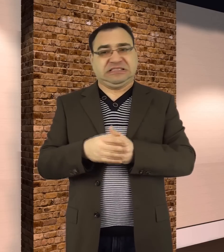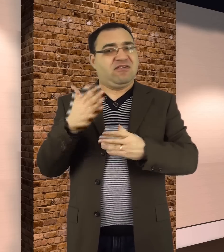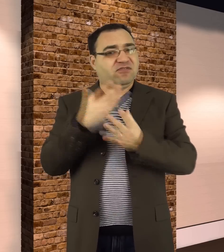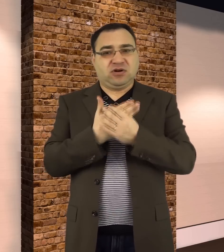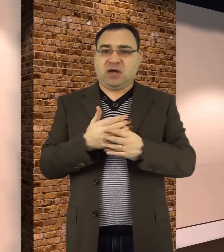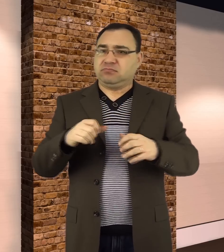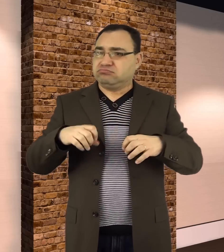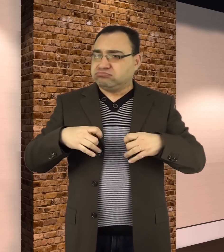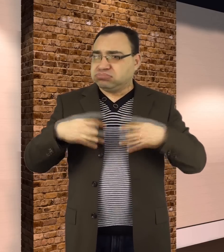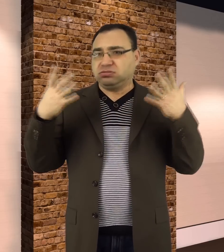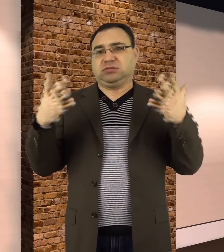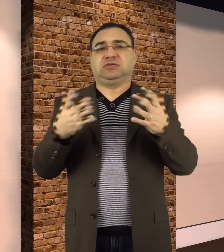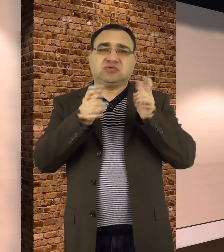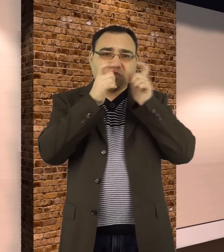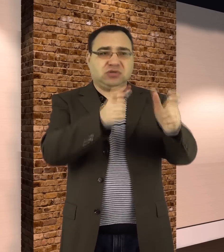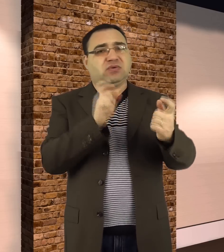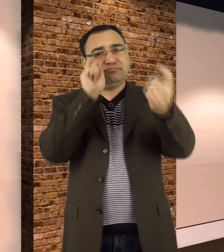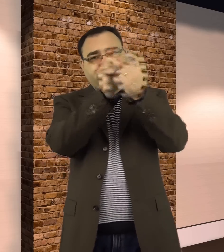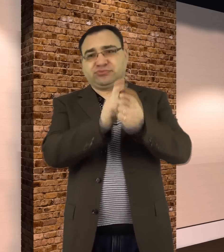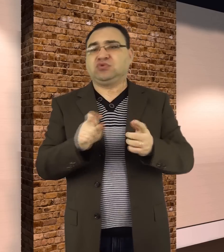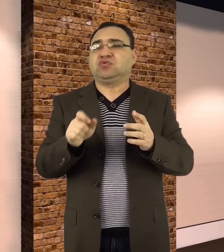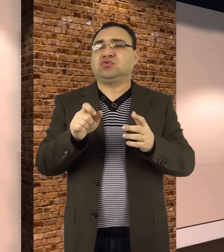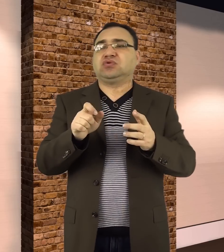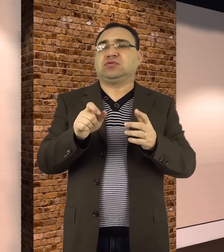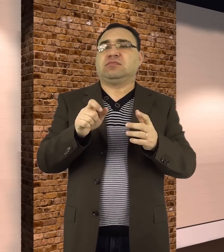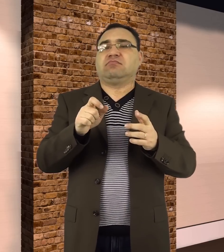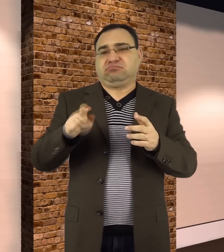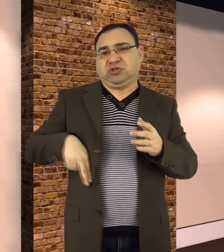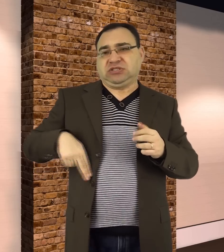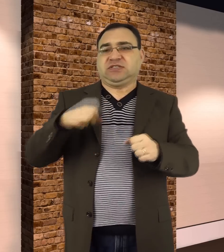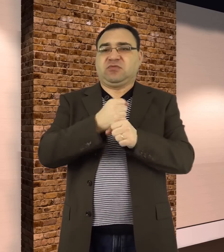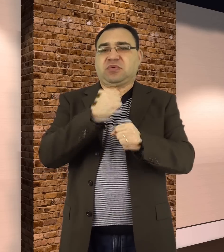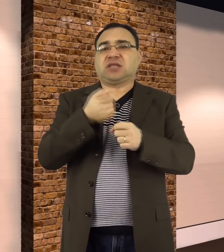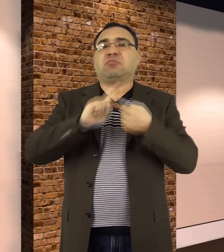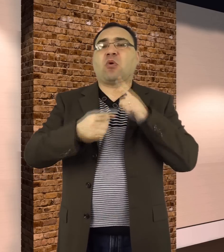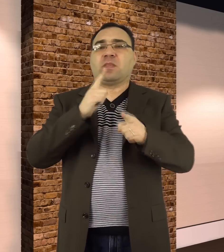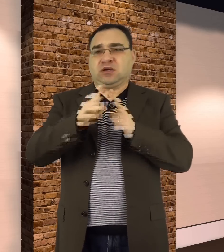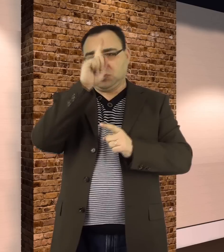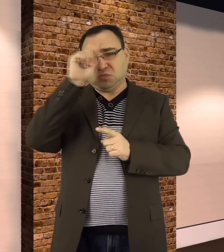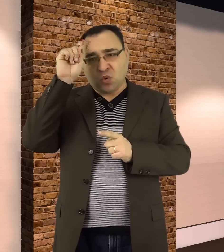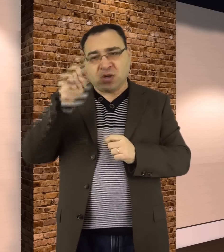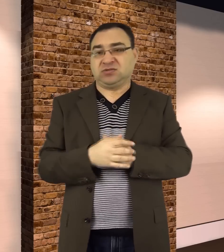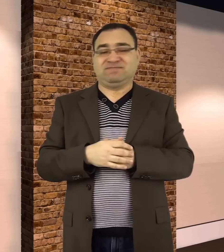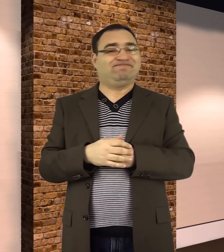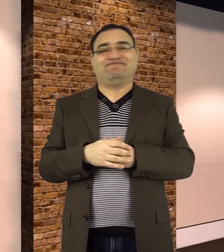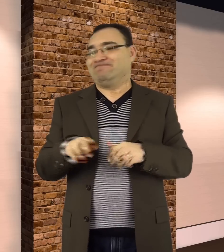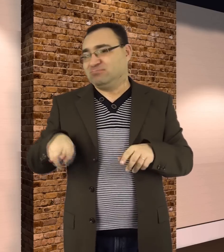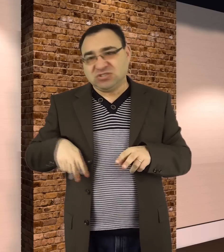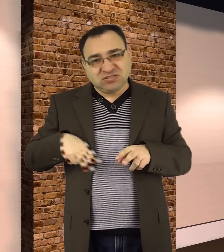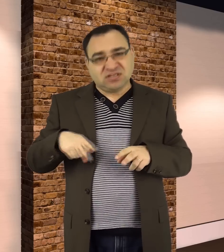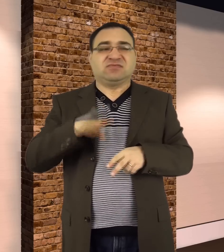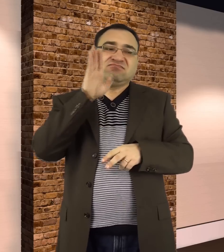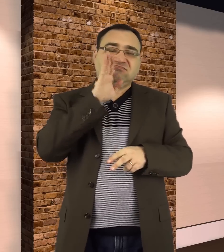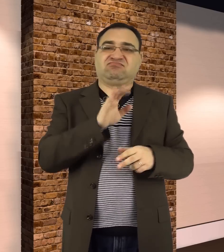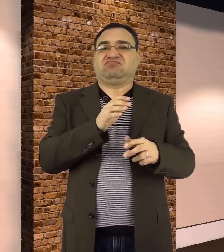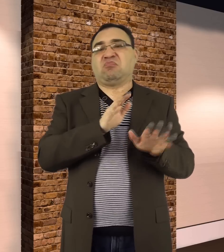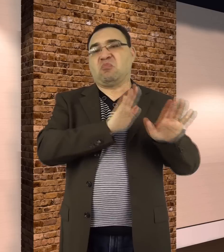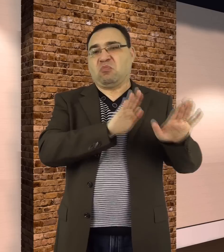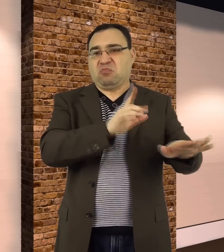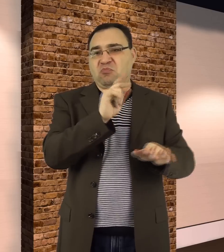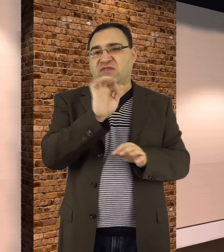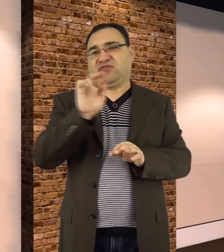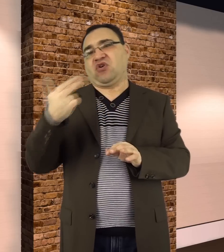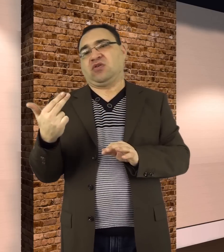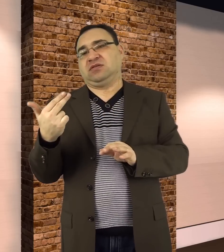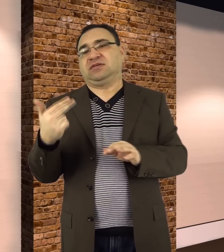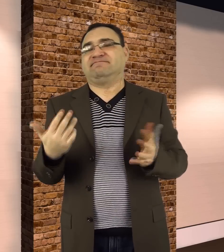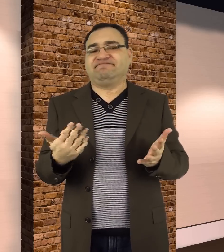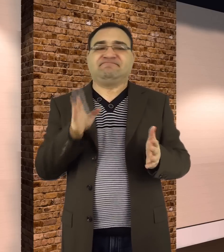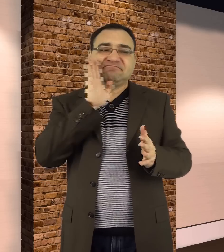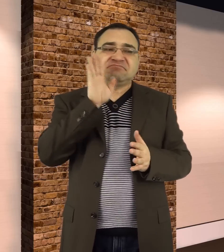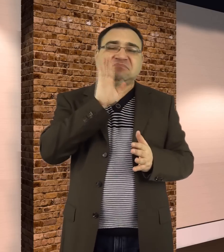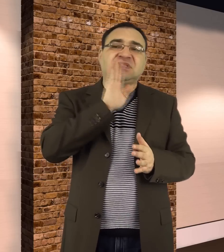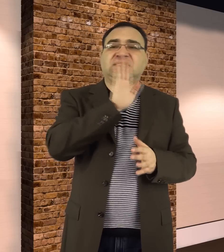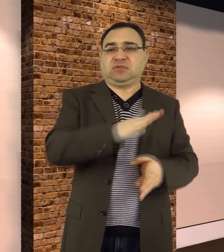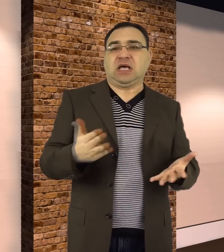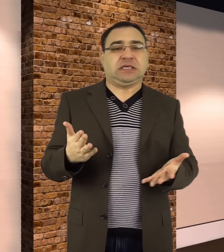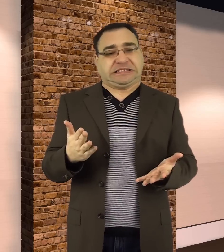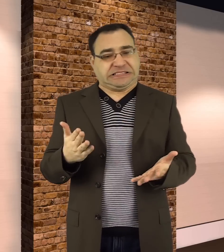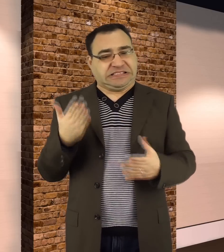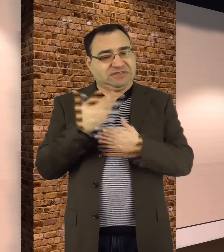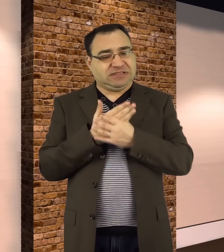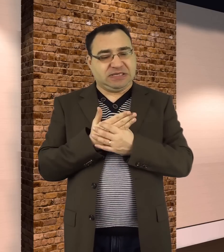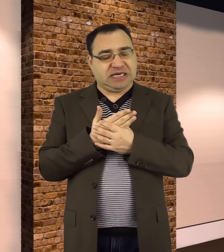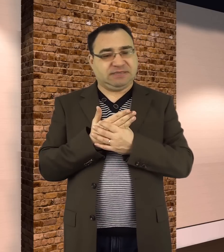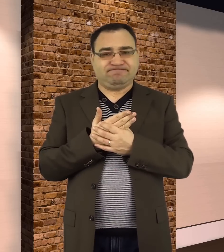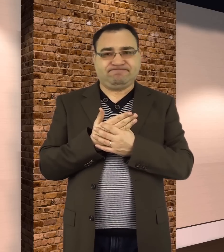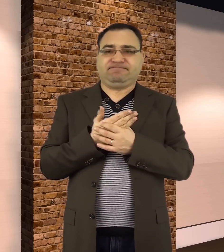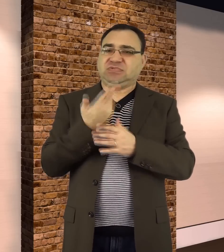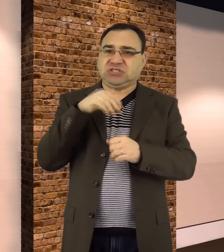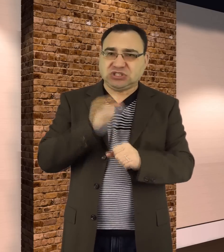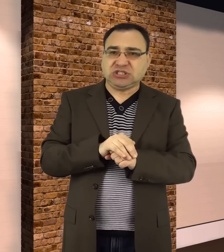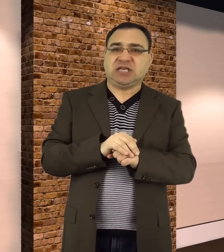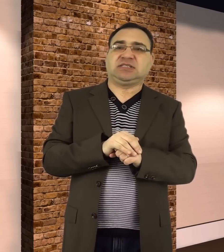Pracodawca nie przyjął tego do wiadomości i złożył skargę do Ministerstwa Pracy i Polityki Społecznej, które podtrzymało decyzję PFRON uznając ją za słuszną.